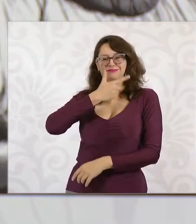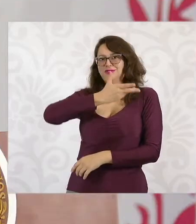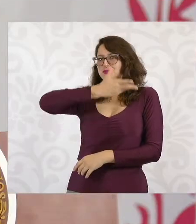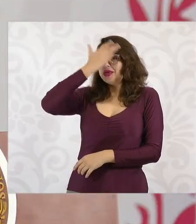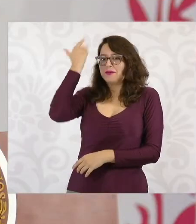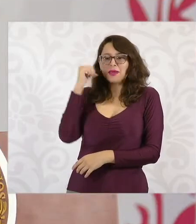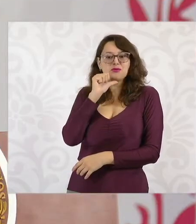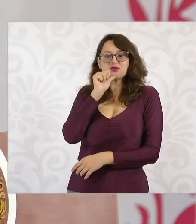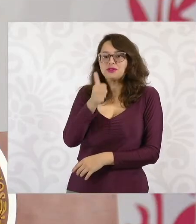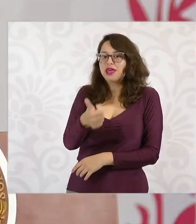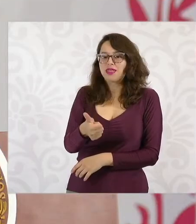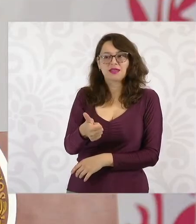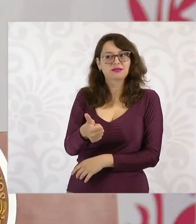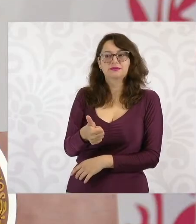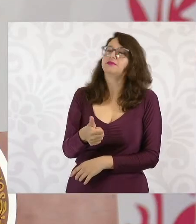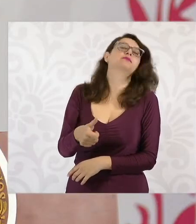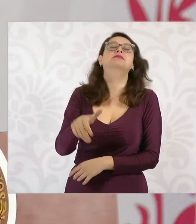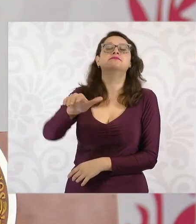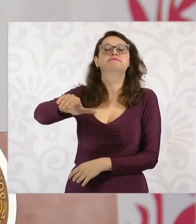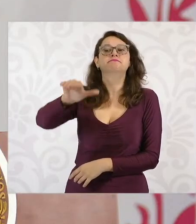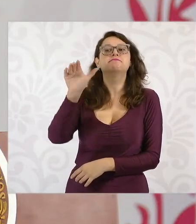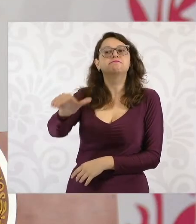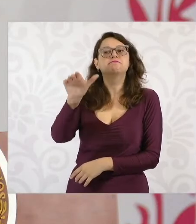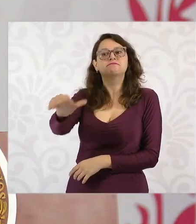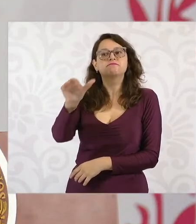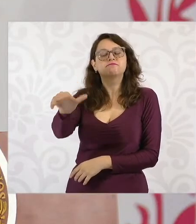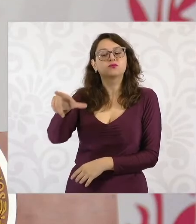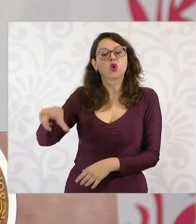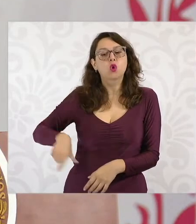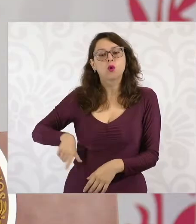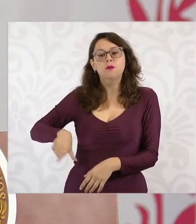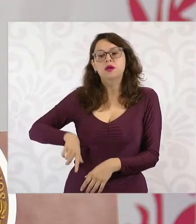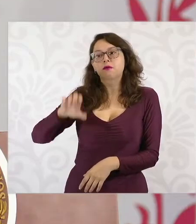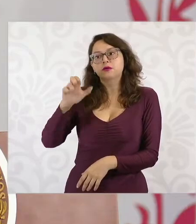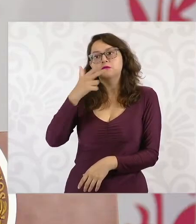sobre la presunta operación de agentes de Estados Unidos en Chihuahua tras un accidente vehicular